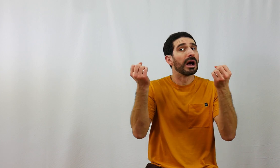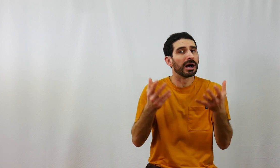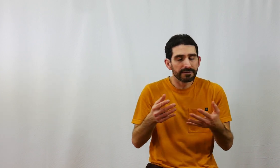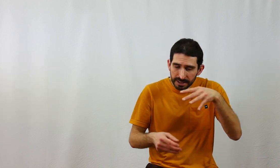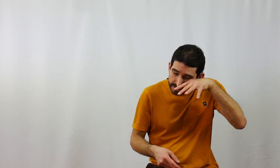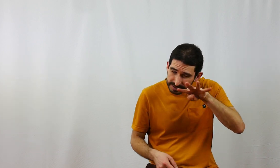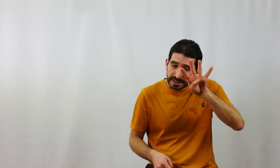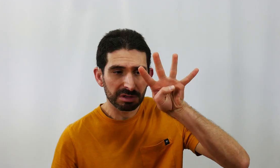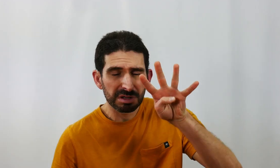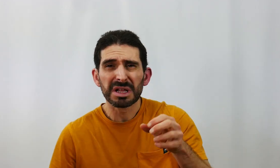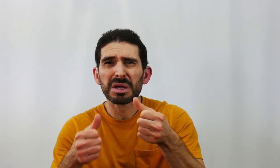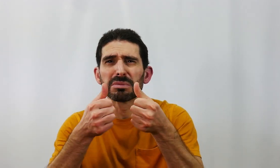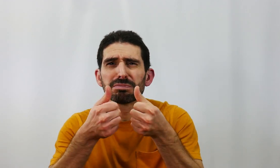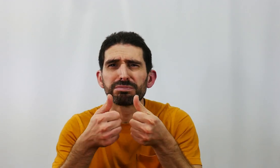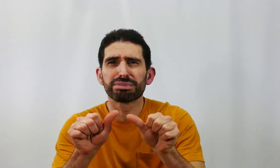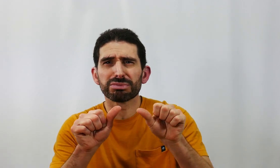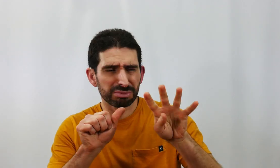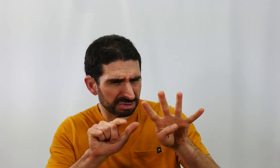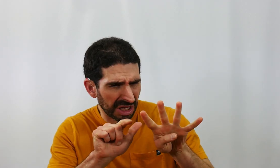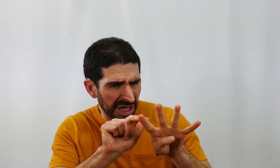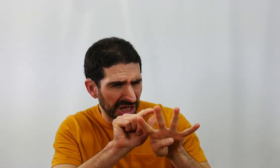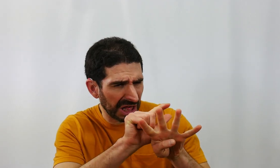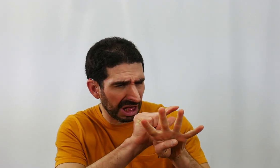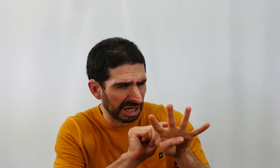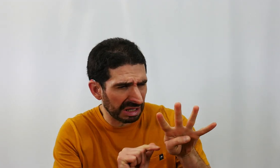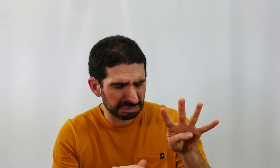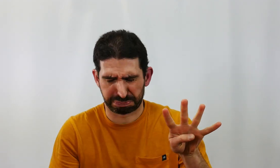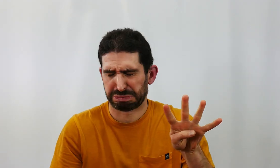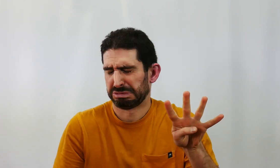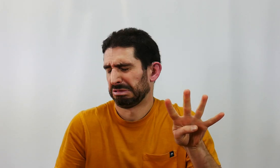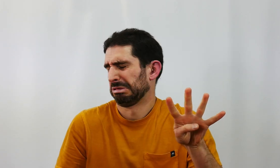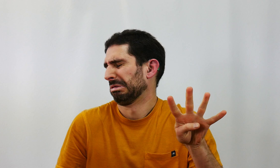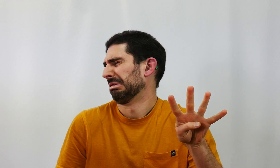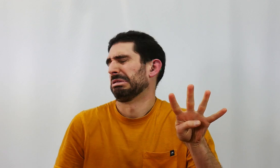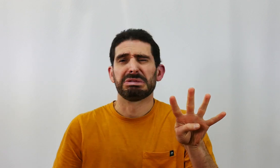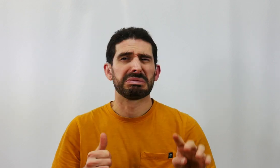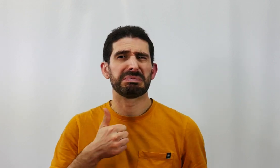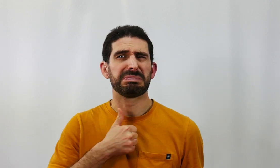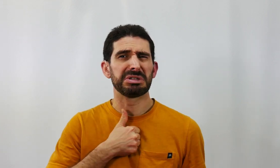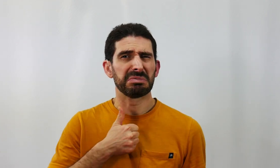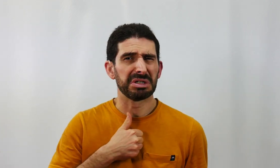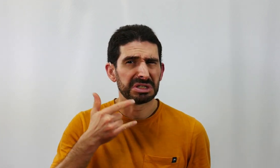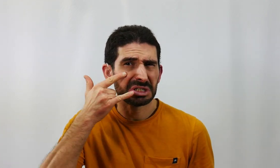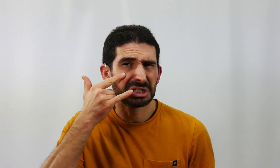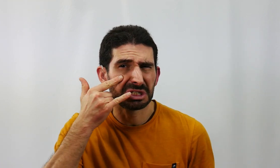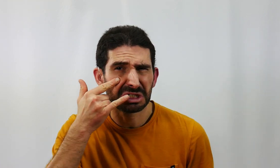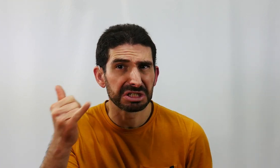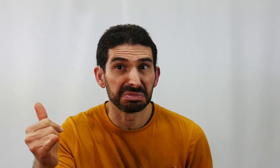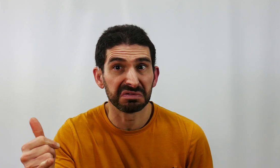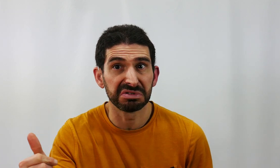Ça arrive qu'il y ait des poux sur les cils. Pouah ! Perso, je n'ai jamais vu ça.